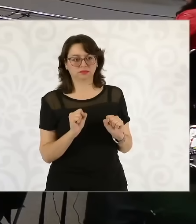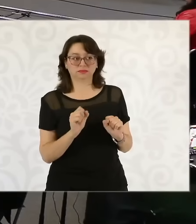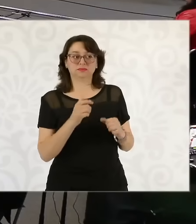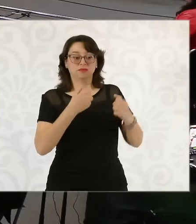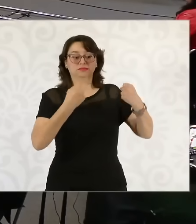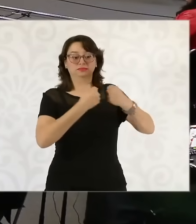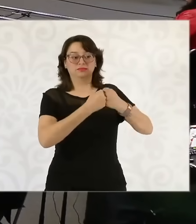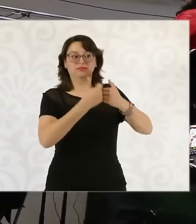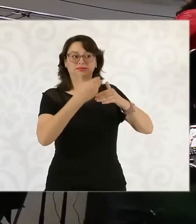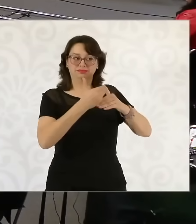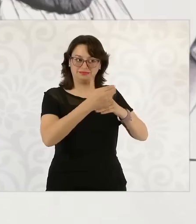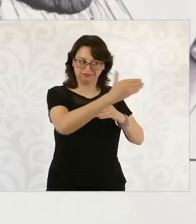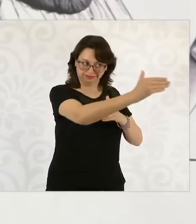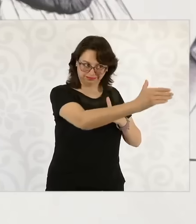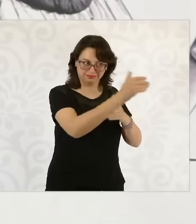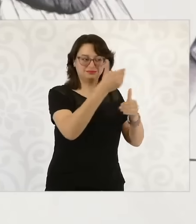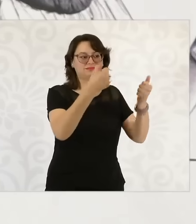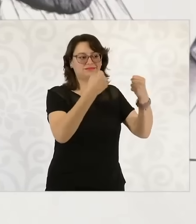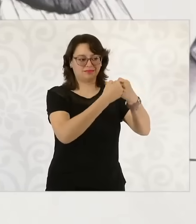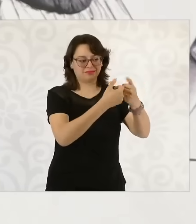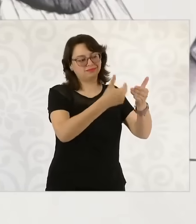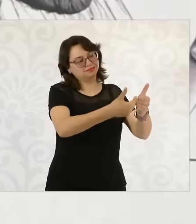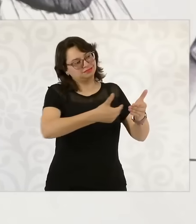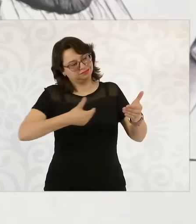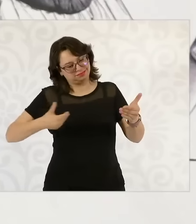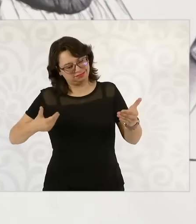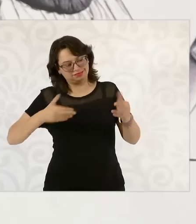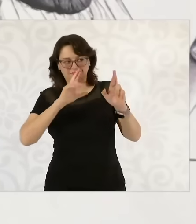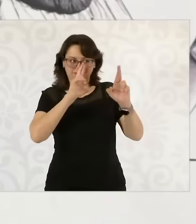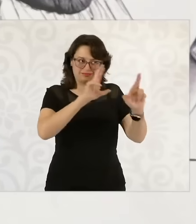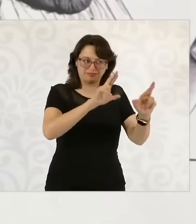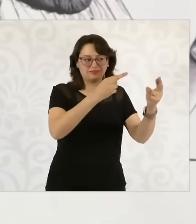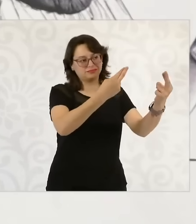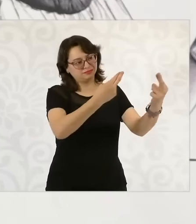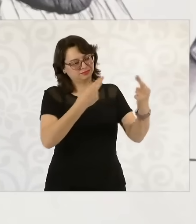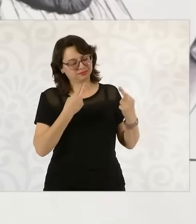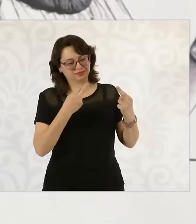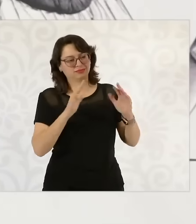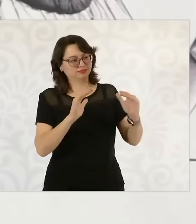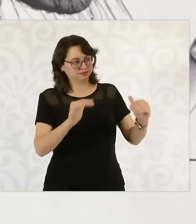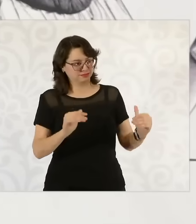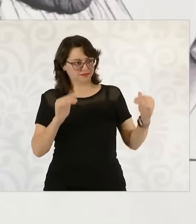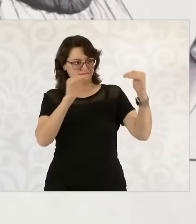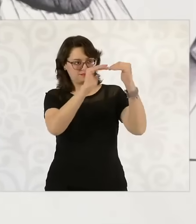frontera de ellos y nosotros de nuestro lado de la frontera respetando nuestra soberanía